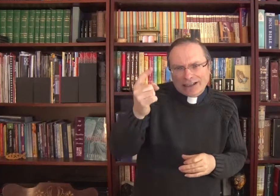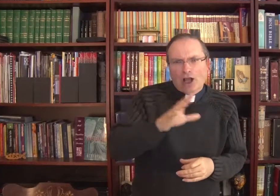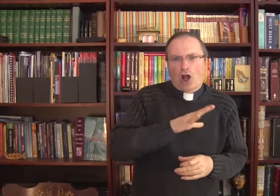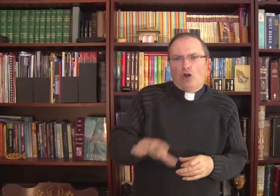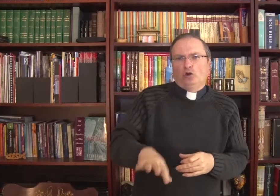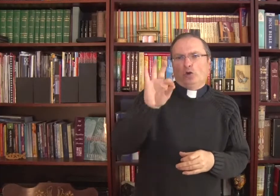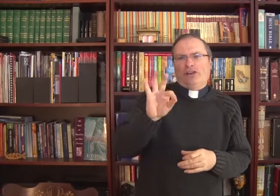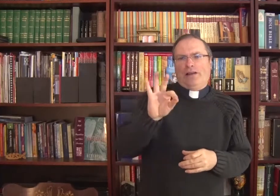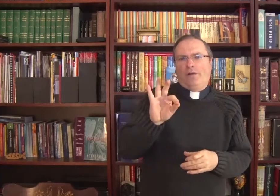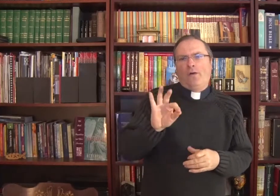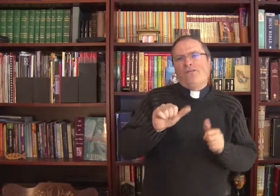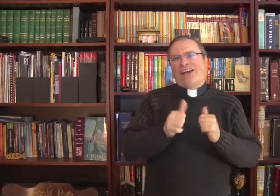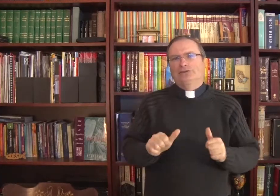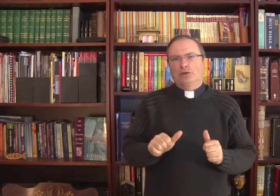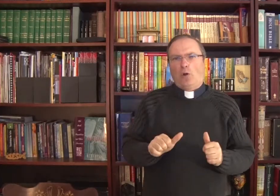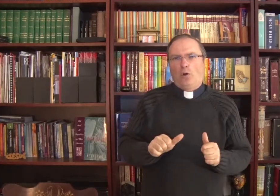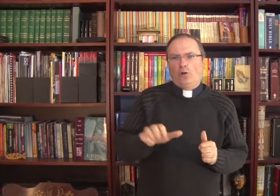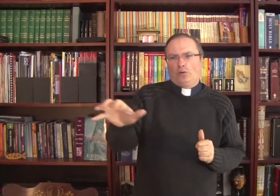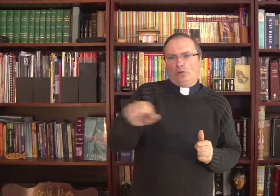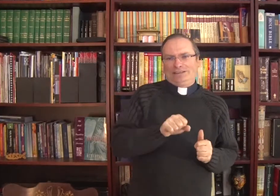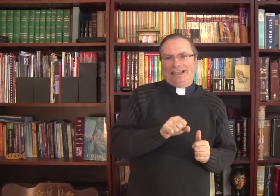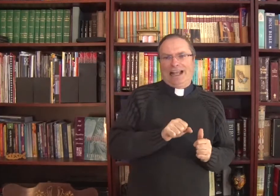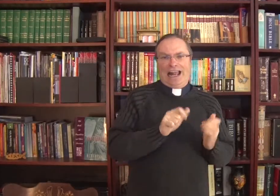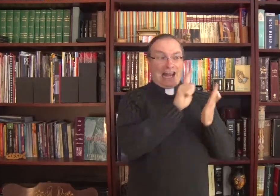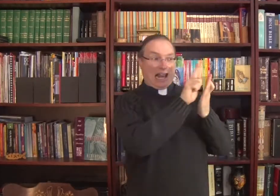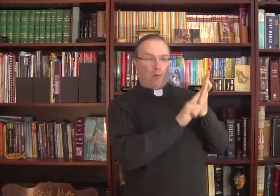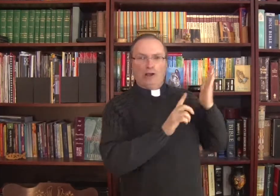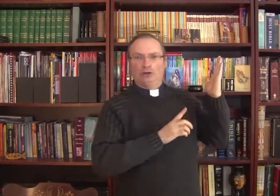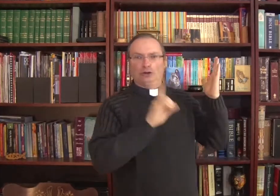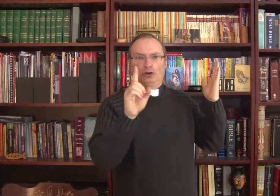a trouvé une façon d’utiliser la loi de Dieu